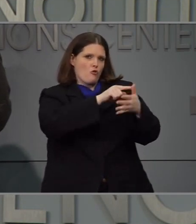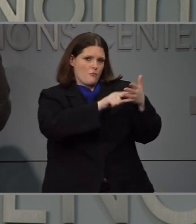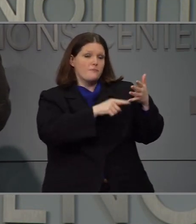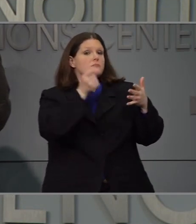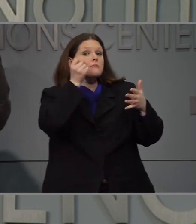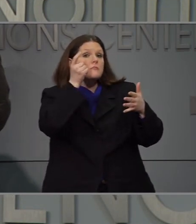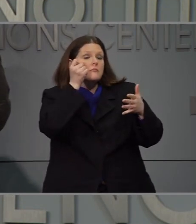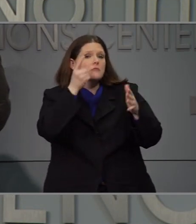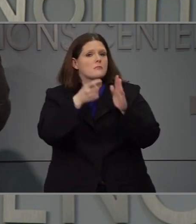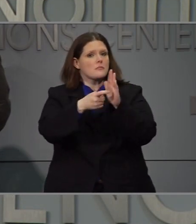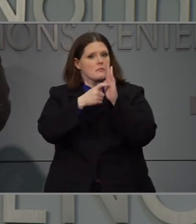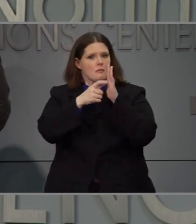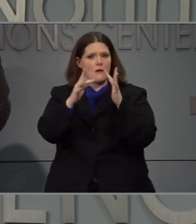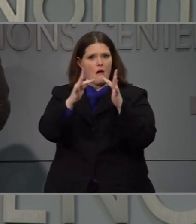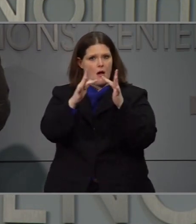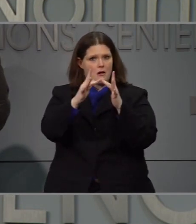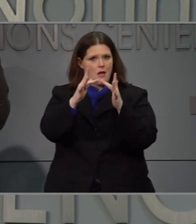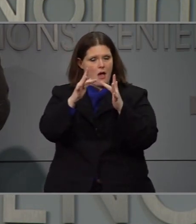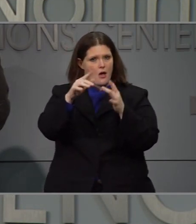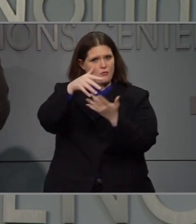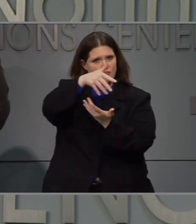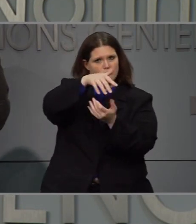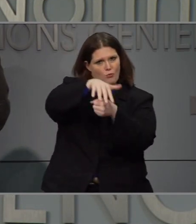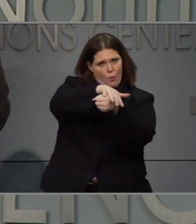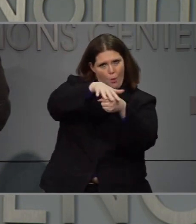Y seguir cumpliendo con esta orden ejecutiva.